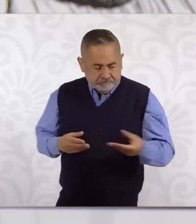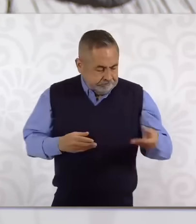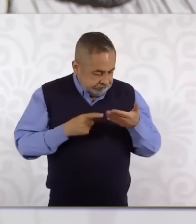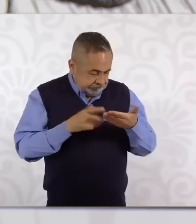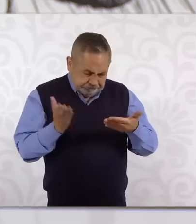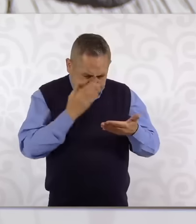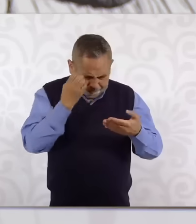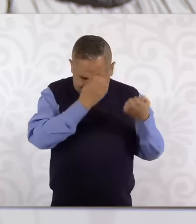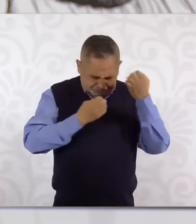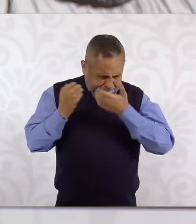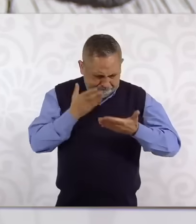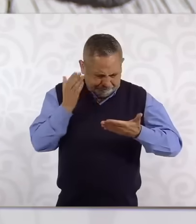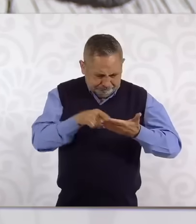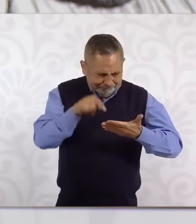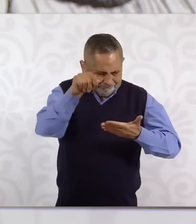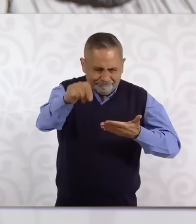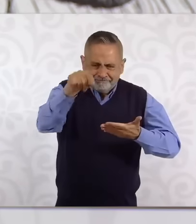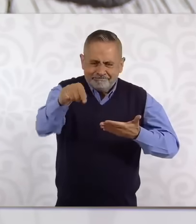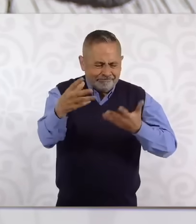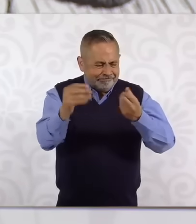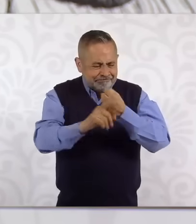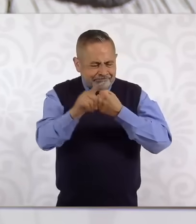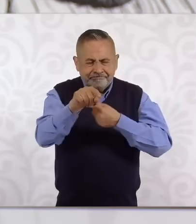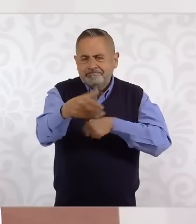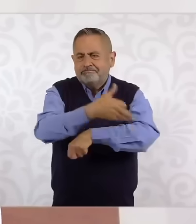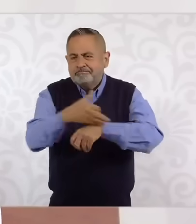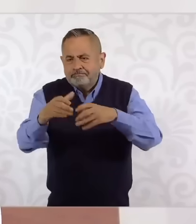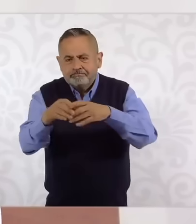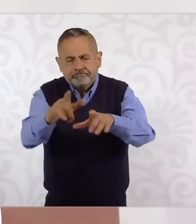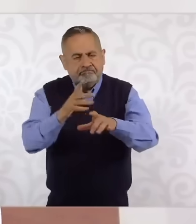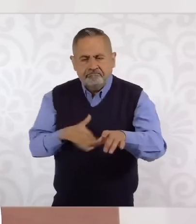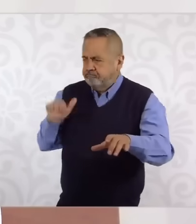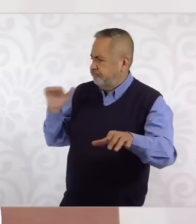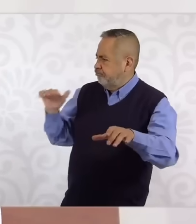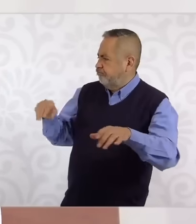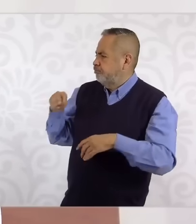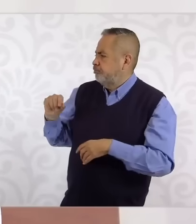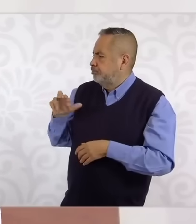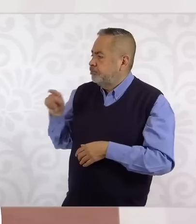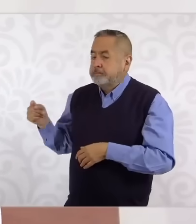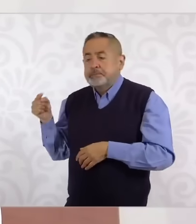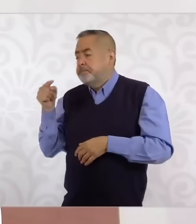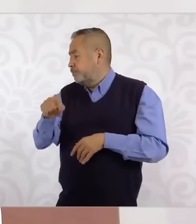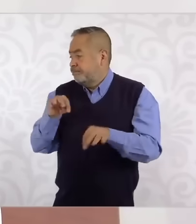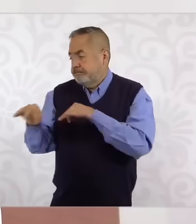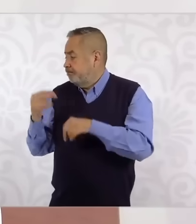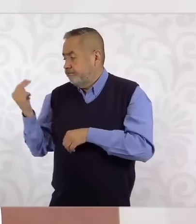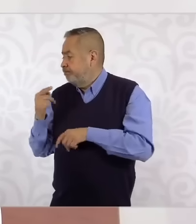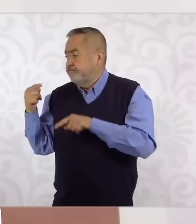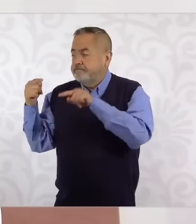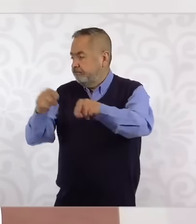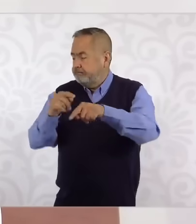familia. Necesitas empleo. A ver, Marat, eh, ¿qué opciones de empleo hay en esta zona para que estas